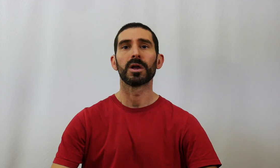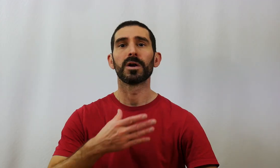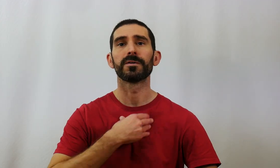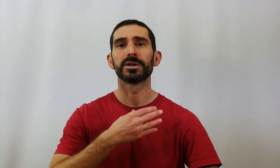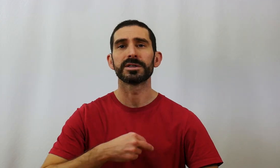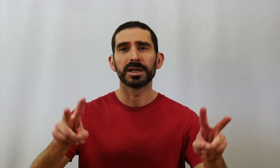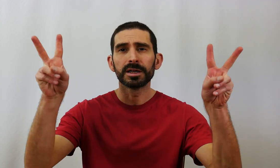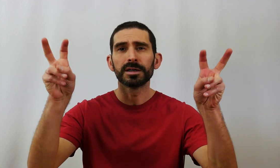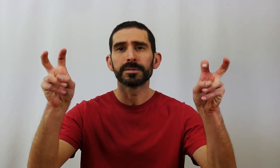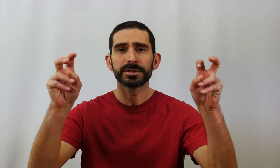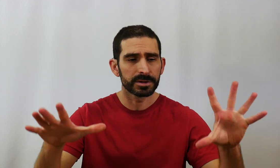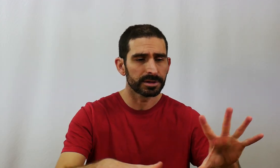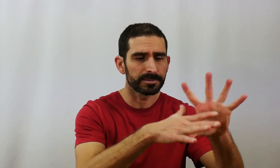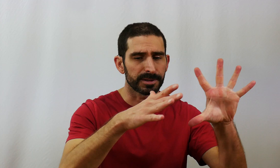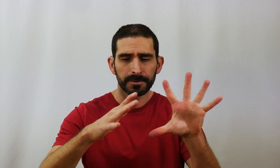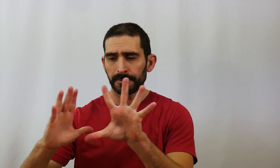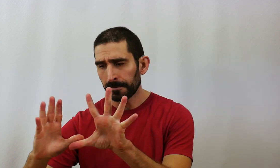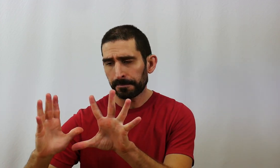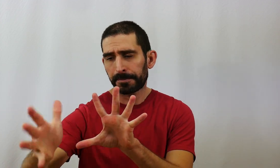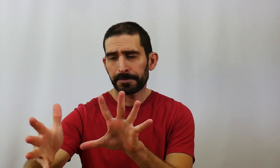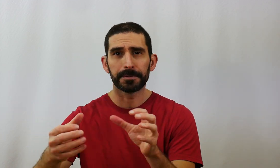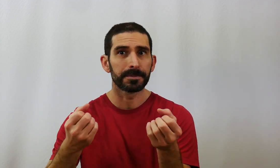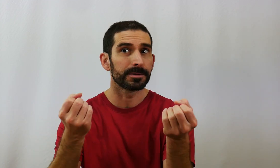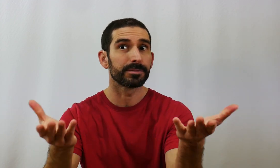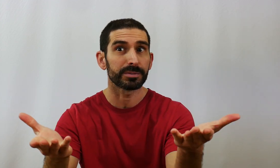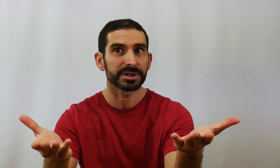Voici ma proposition d'expression imagée en LSF.